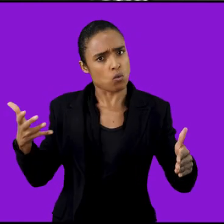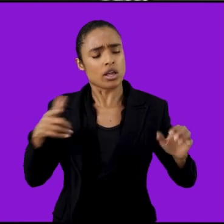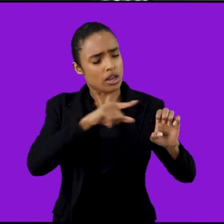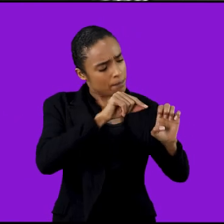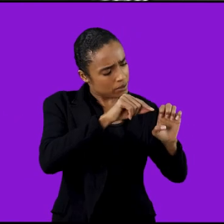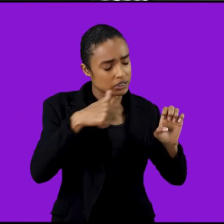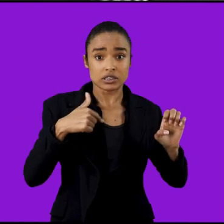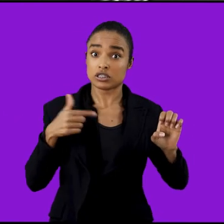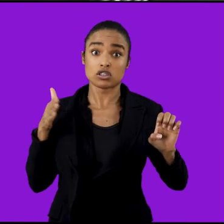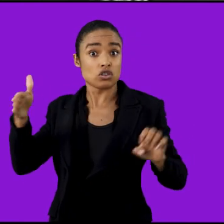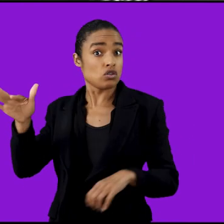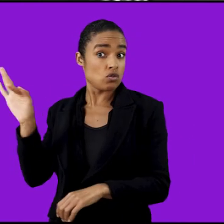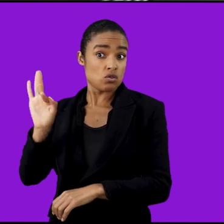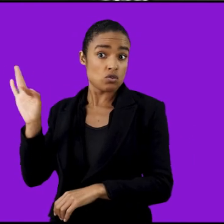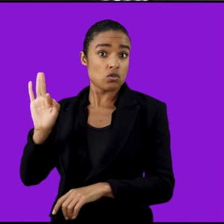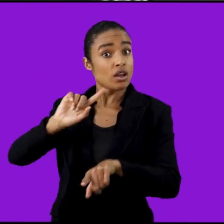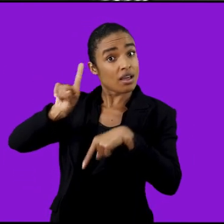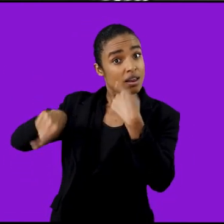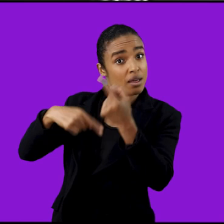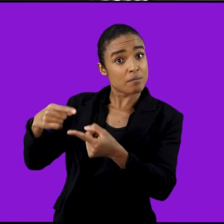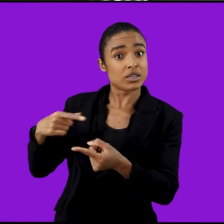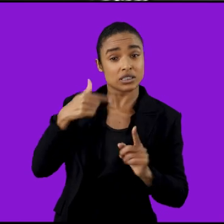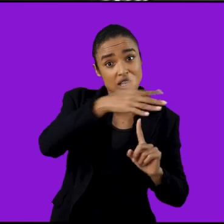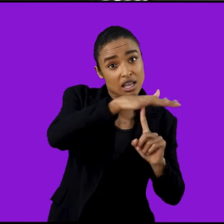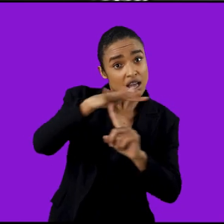eu quero empreender tá eu fui terminar minha faculdade, depois que eu comecei a fazer a